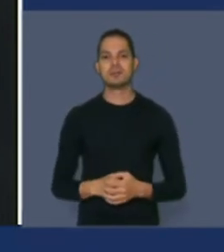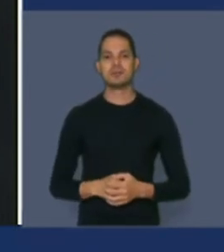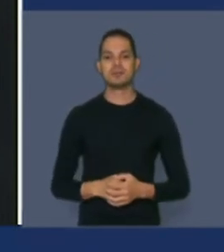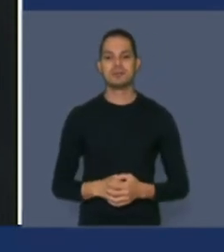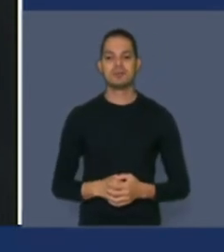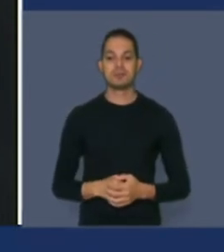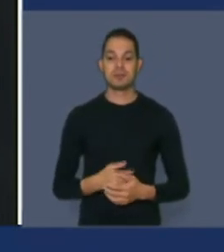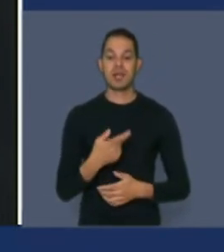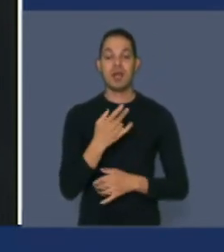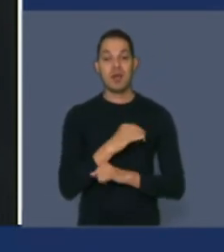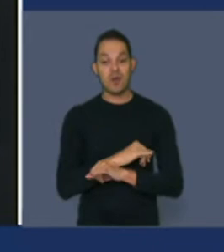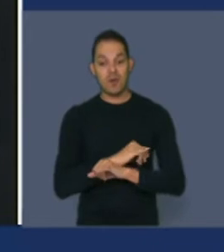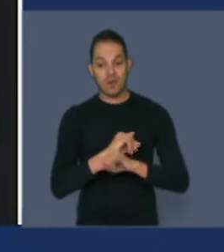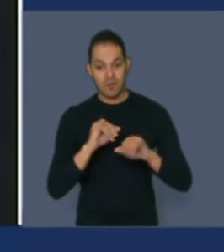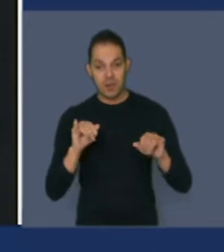EU DIGO A VOCÊ PARA PODER CONCLUIR, BRIZOLA, LÁ DA